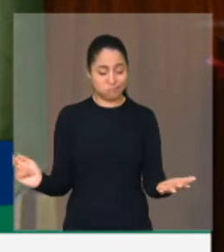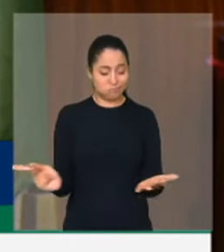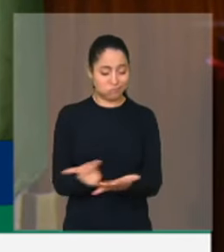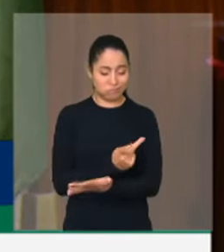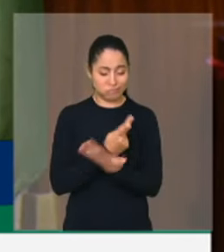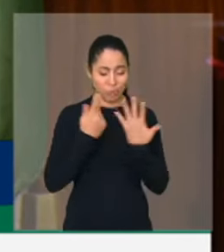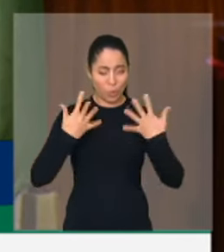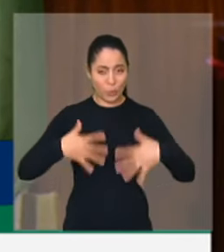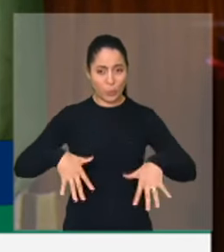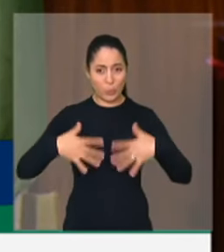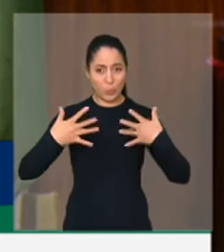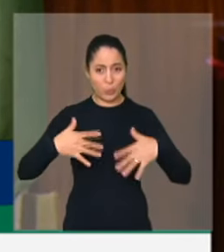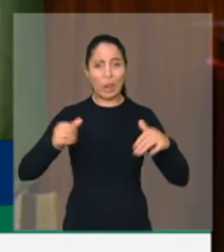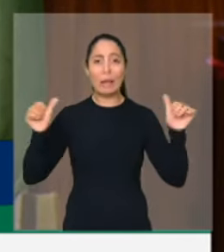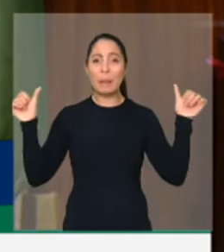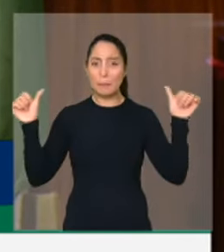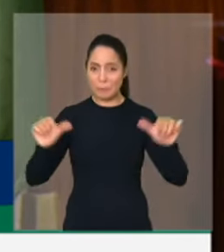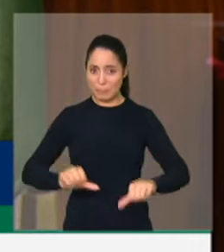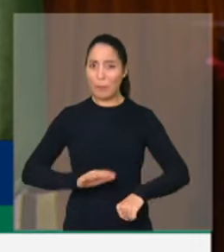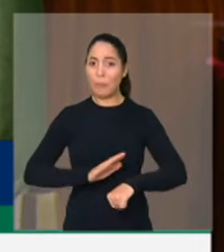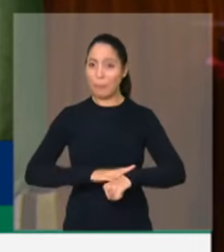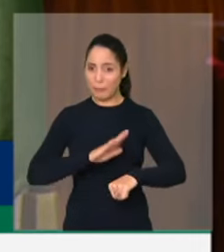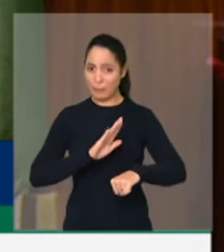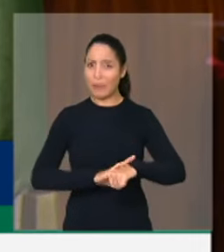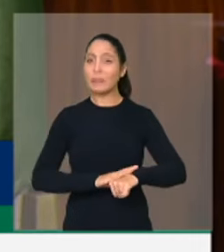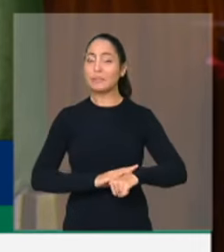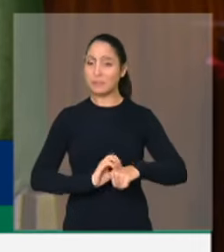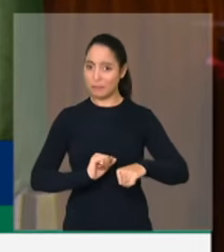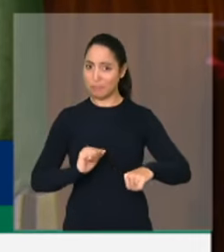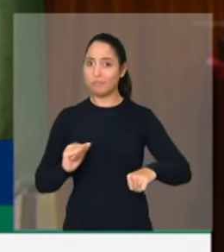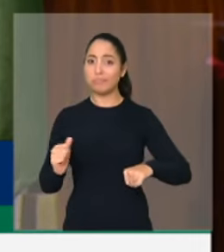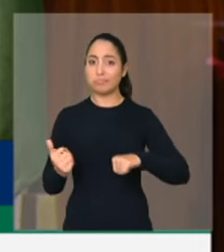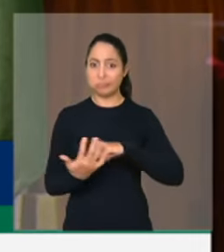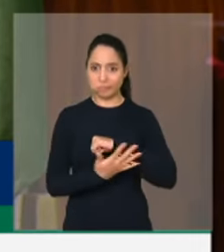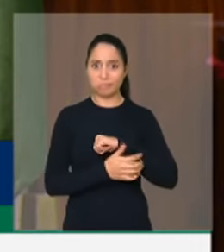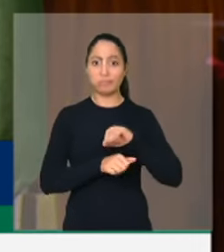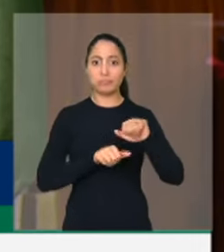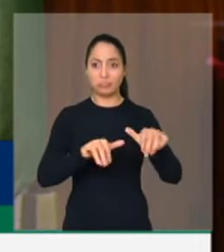SEM PRECEDENTES , AGRAVADA PELA PARALISIA DO GOVERNO